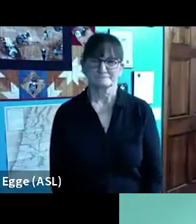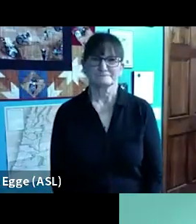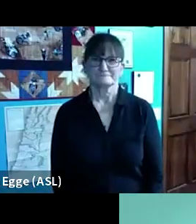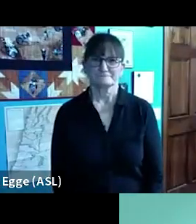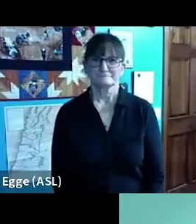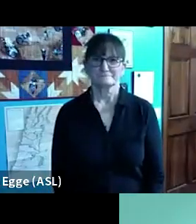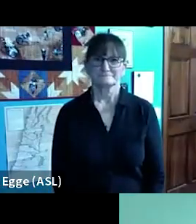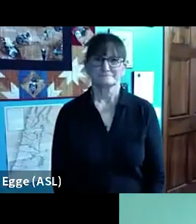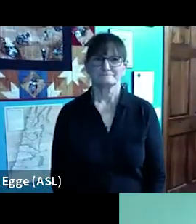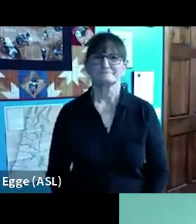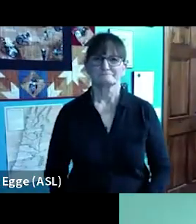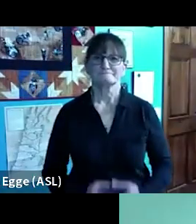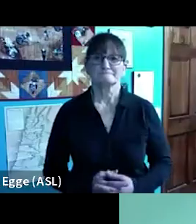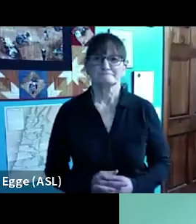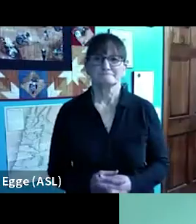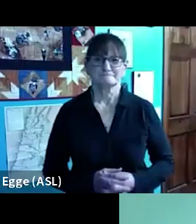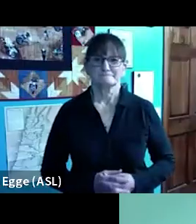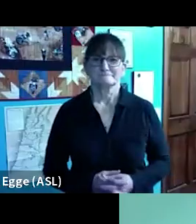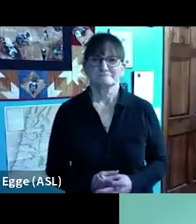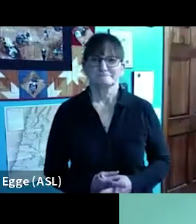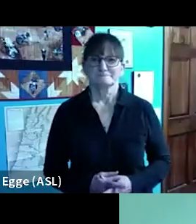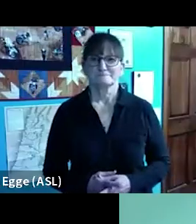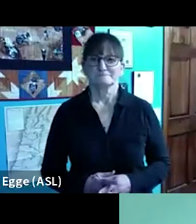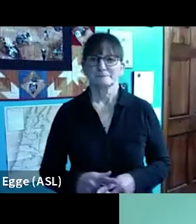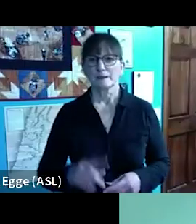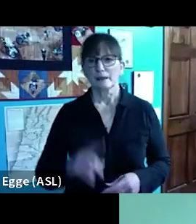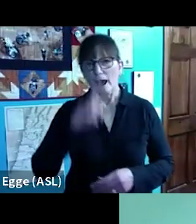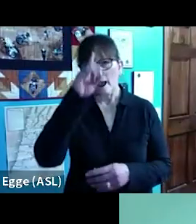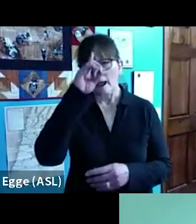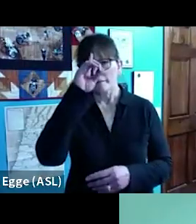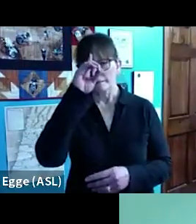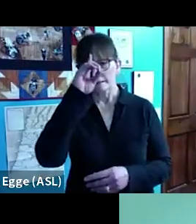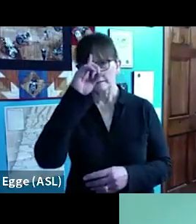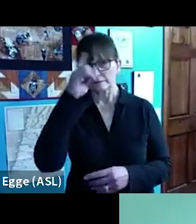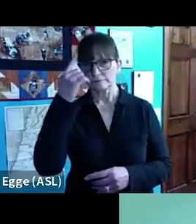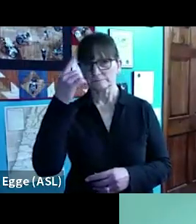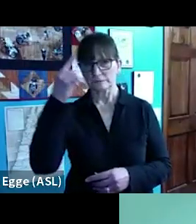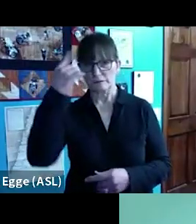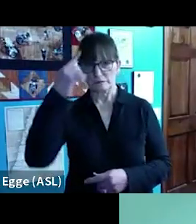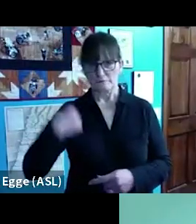¿Cómo puede la Seguridad Social ayudar con eso? Jarita, ¿tienes algún consejo